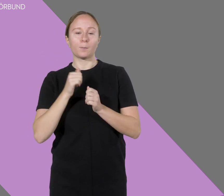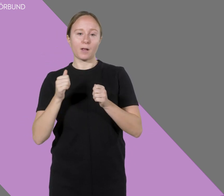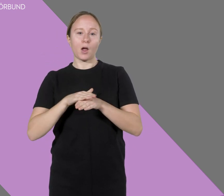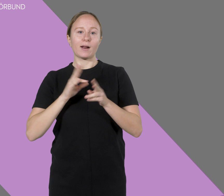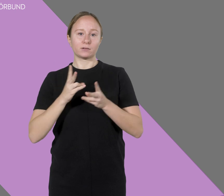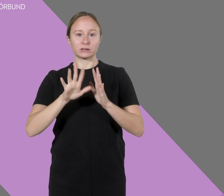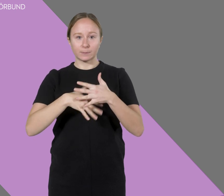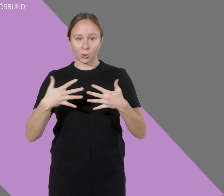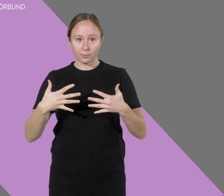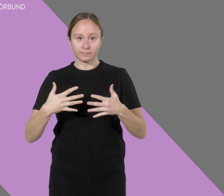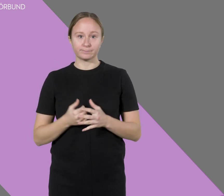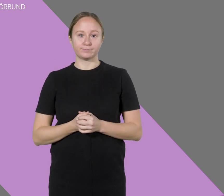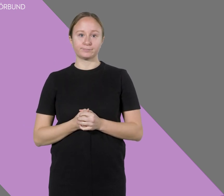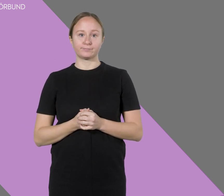men som ändå använder teckenspråk.